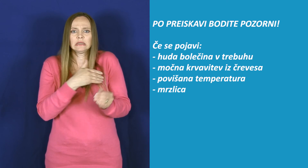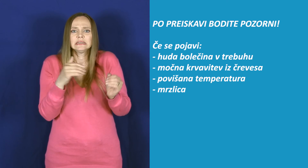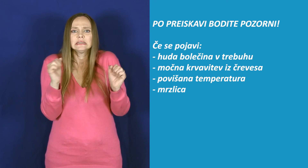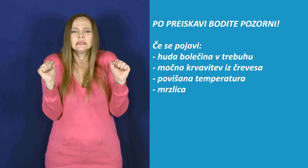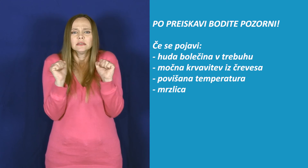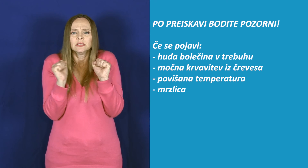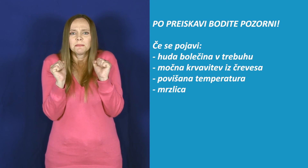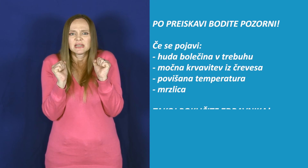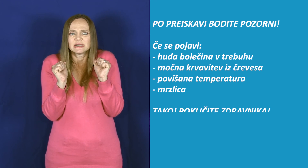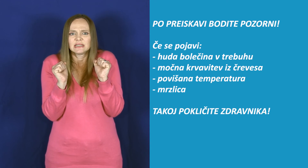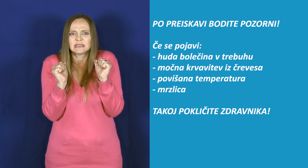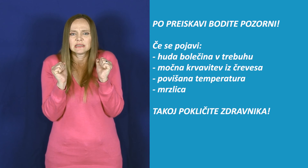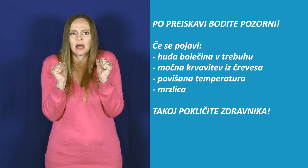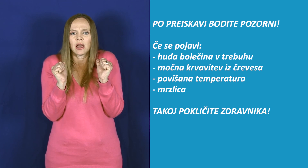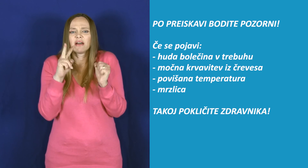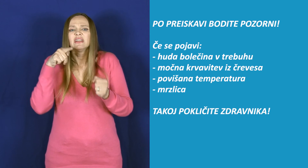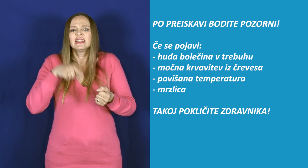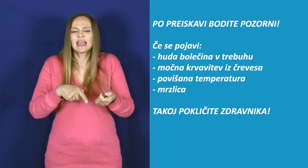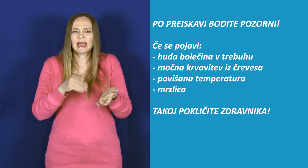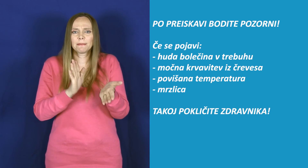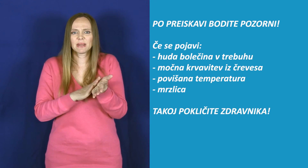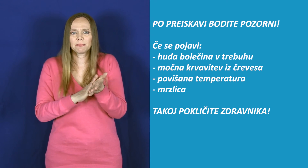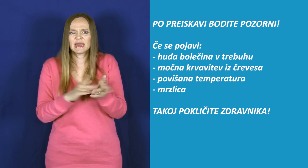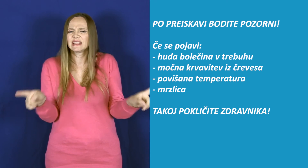V teh primerih takoj obvestite zdravnika.